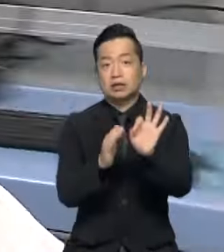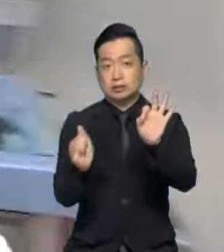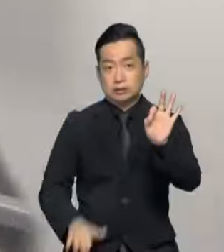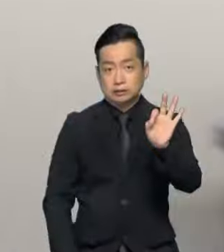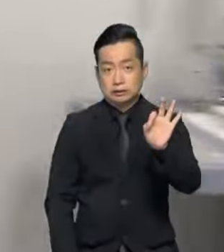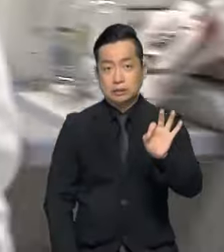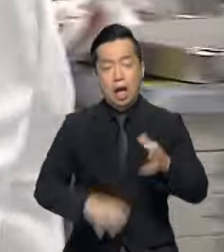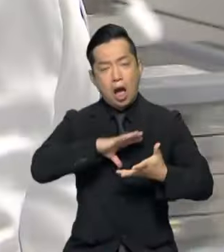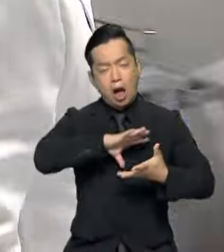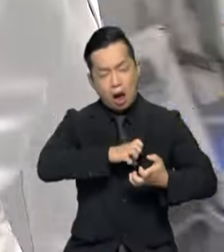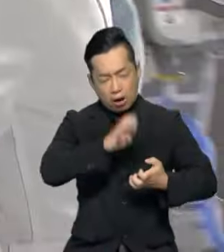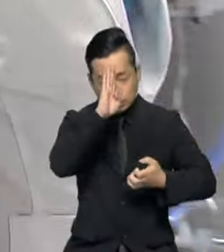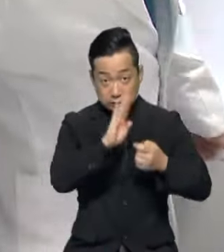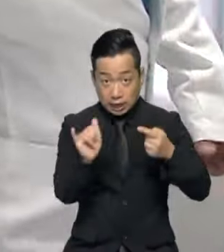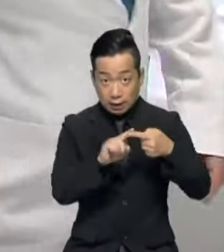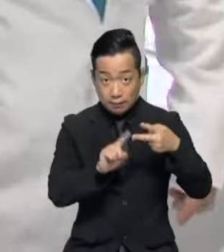심근경색 같은 중증 환자는 물론 경증 환자도 치료합니다.